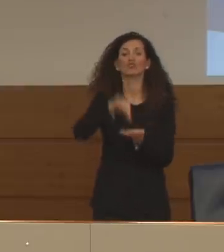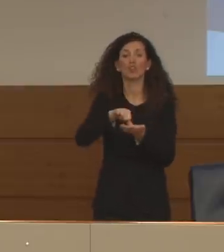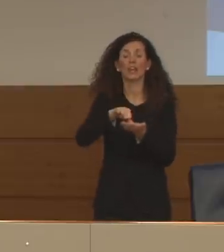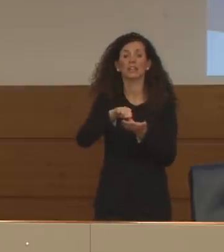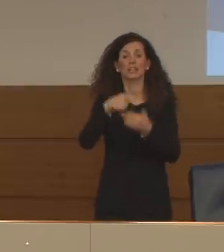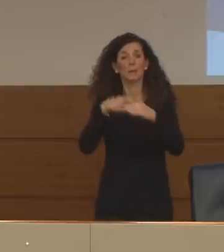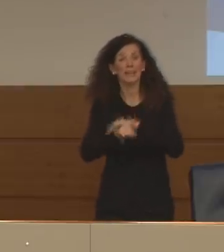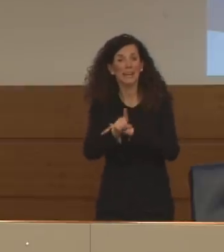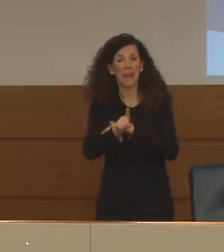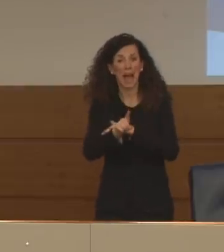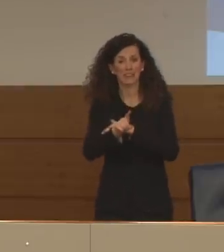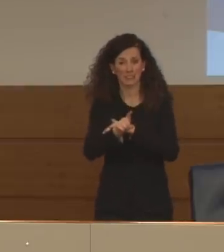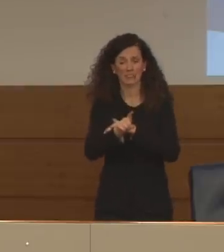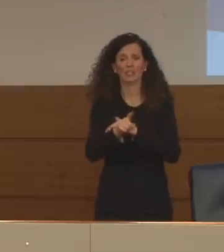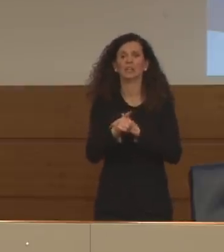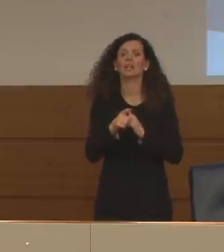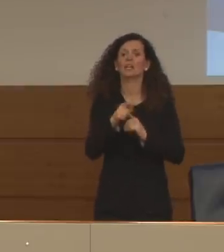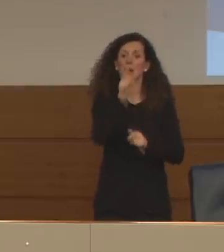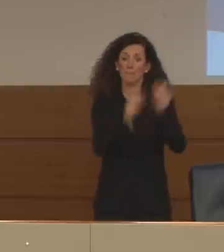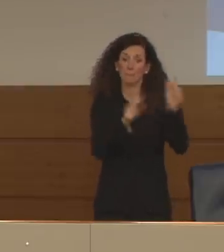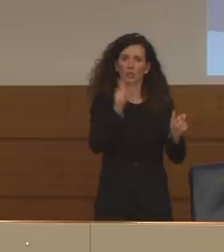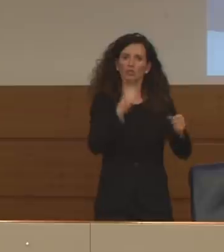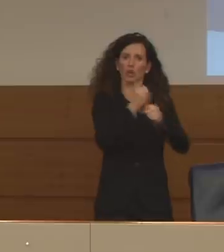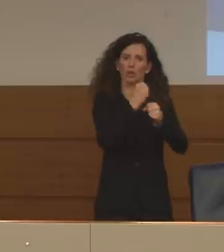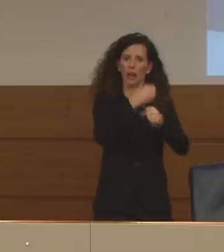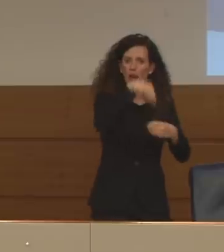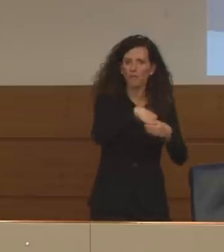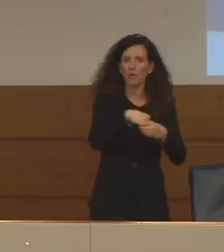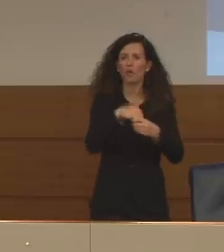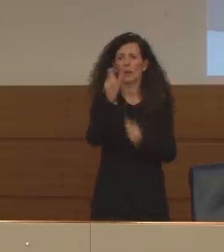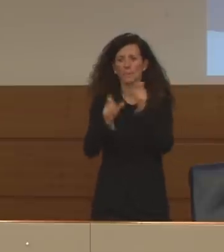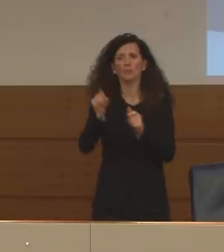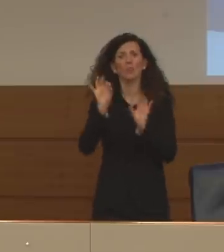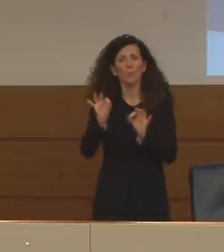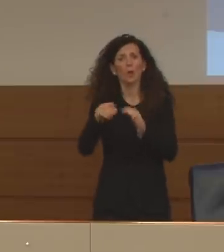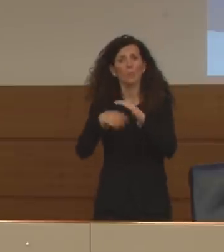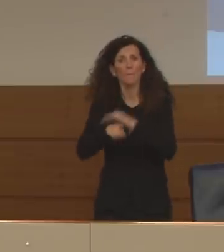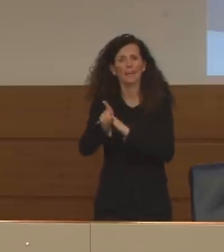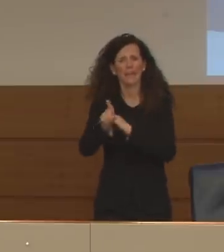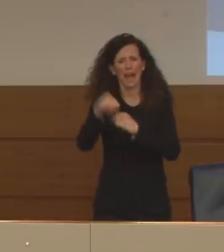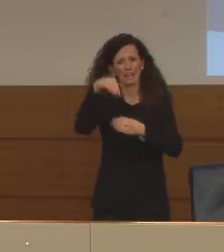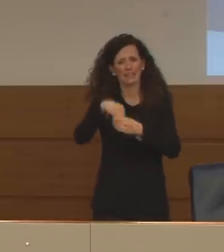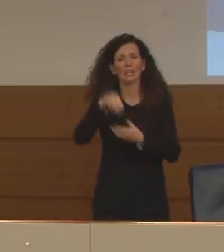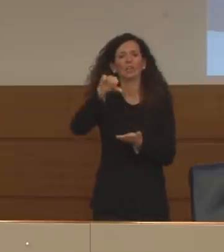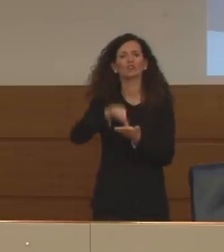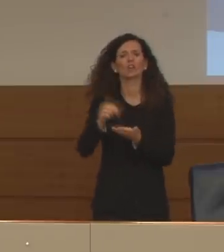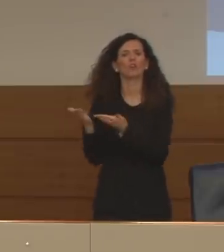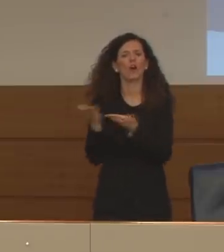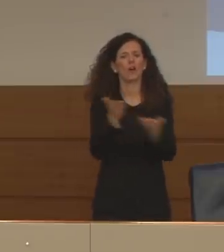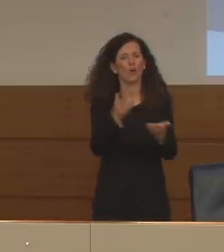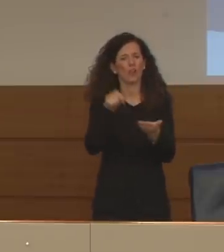vivono ma anche per il personale sanitario che ci lavora? Lo dico anche alla luce del fatto che in molti centri il sovraffollamento